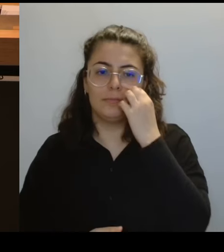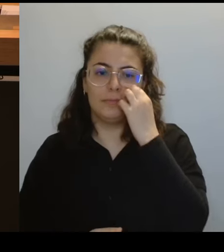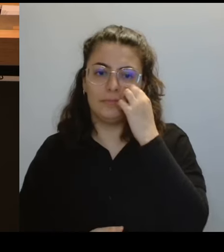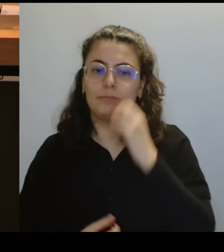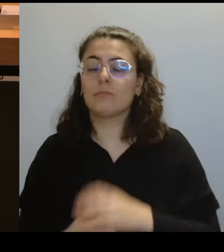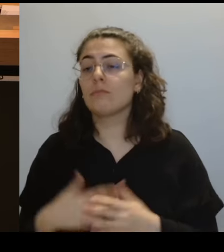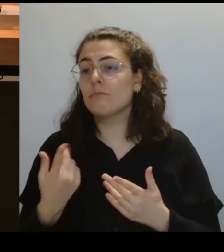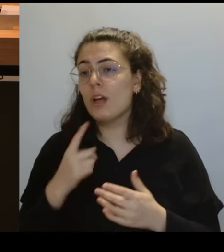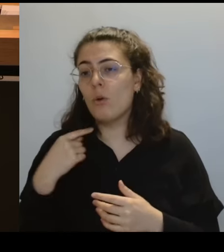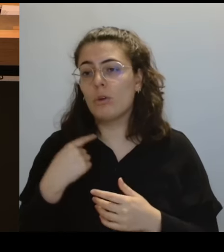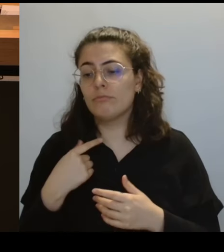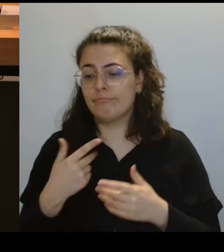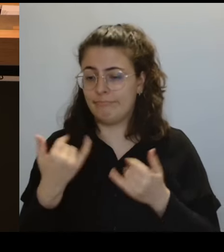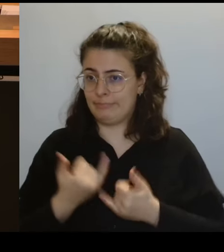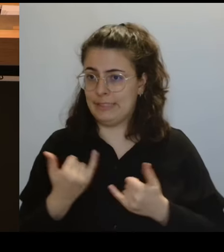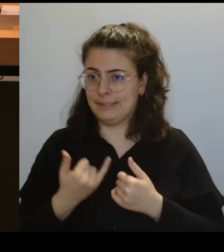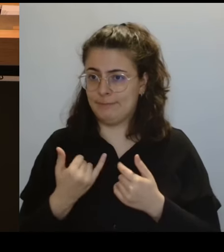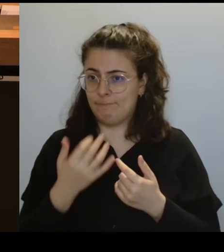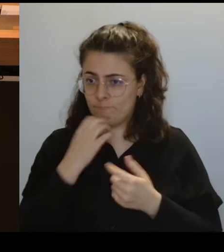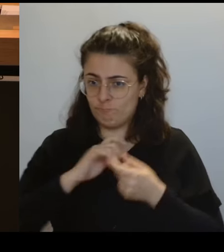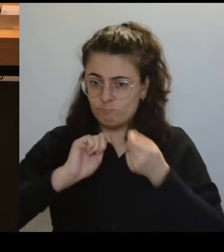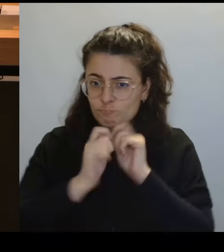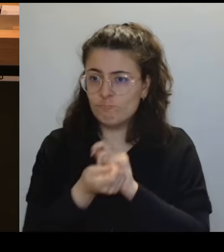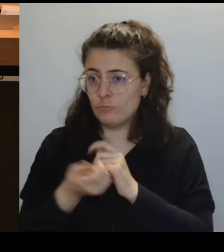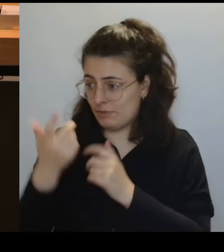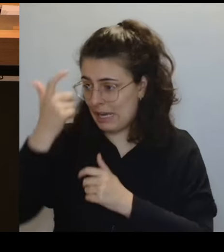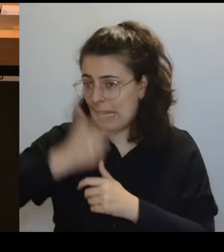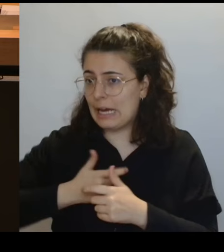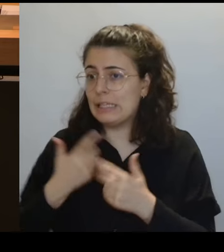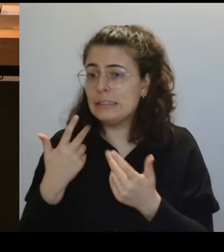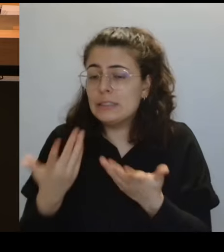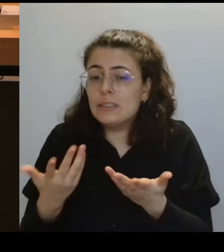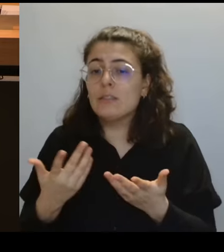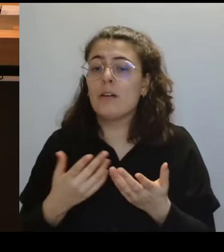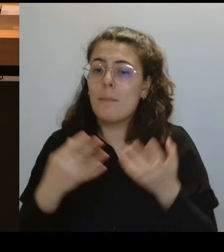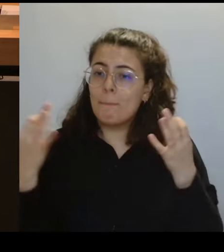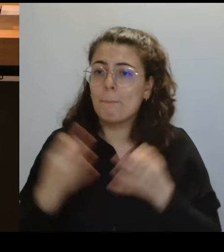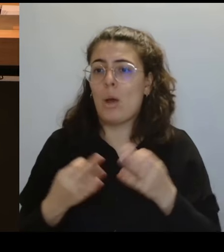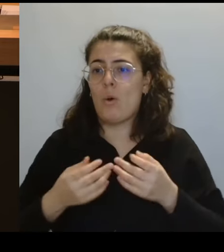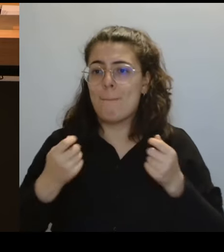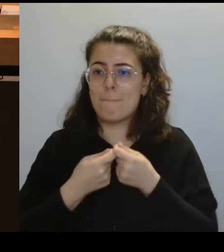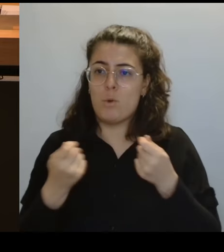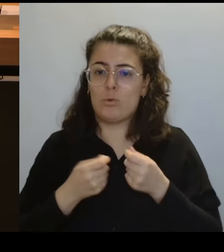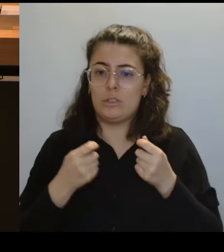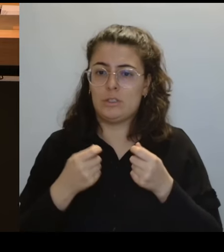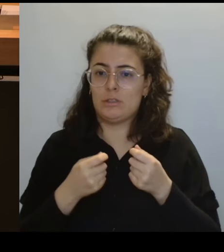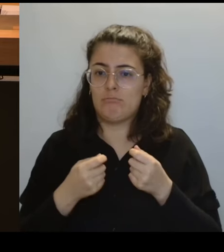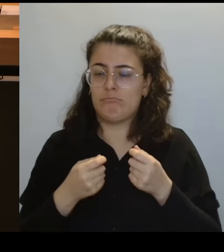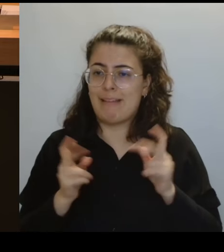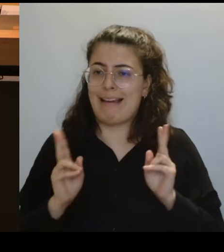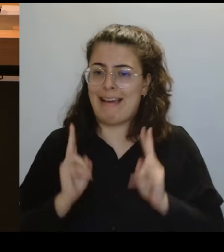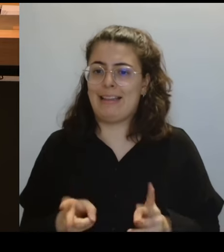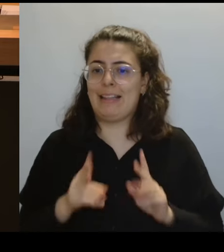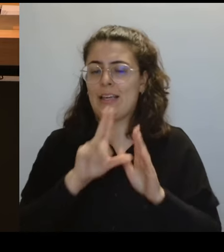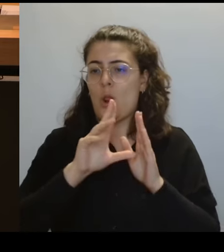es auch erforderlich, eine bundesrechtliche Lösung dort anzustoßen. Sie können das ja, Sie regieren ja auf Bundesebene